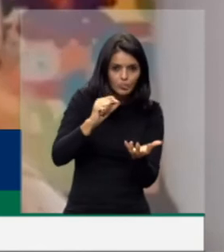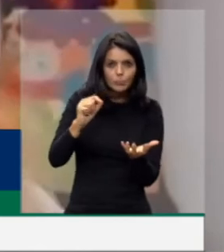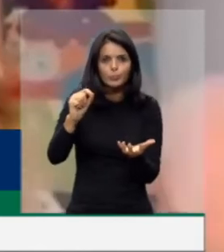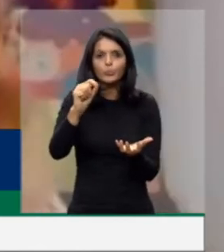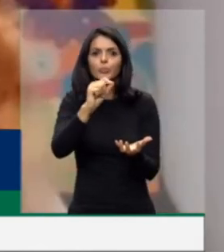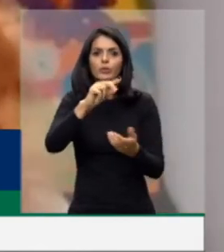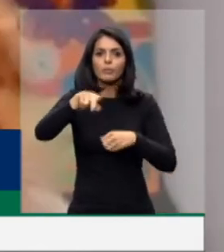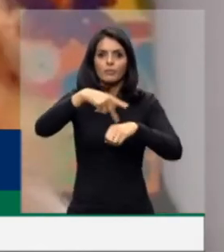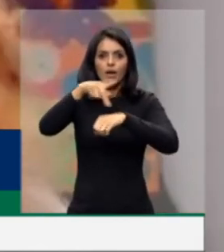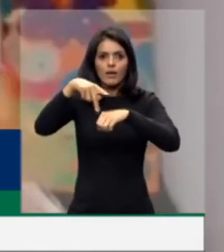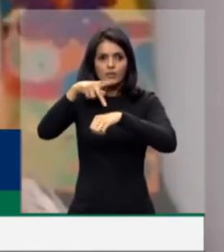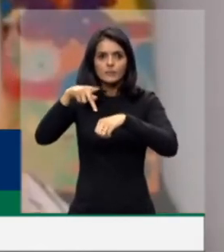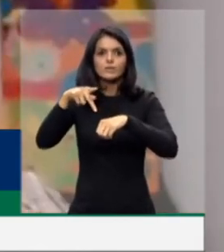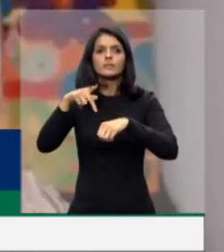SER QUE QUEIRAMOS TIRAR A CREDIBILIDADE DA ANVISA O